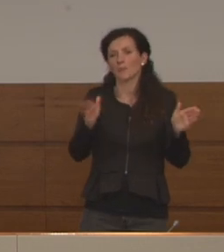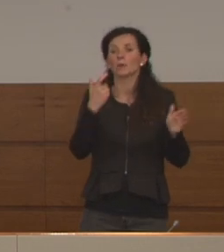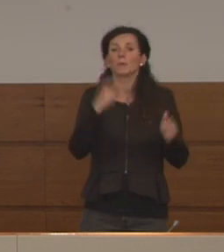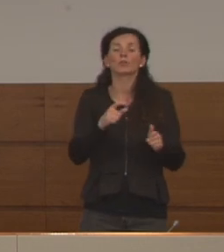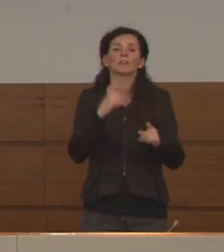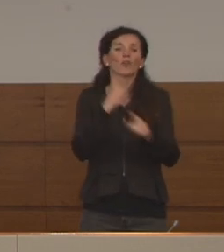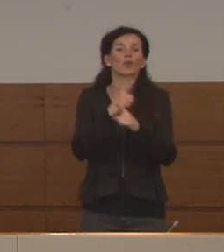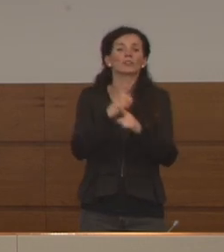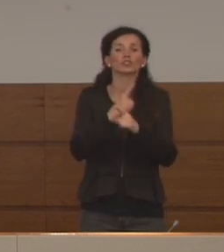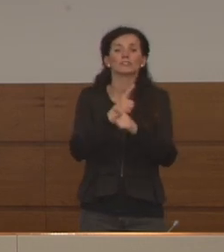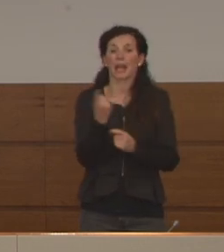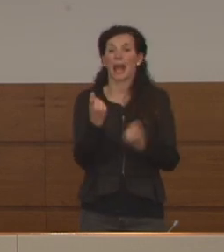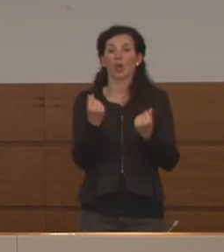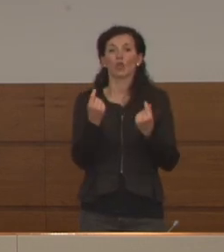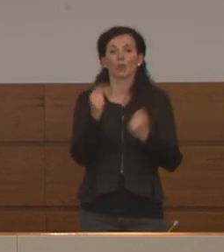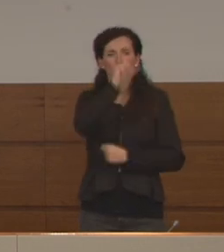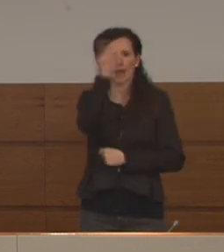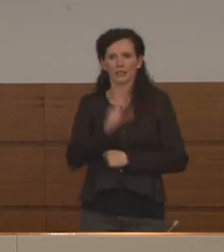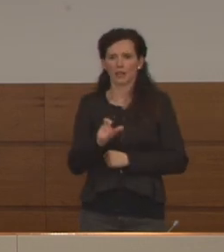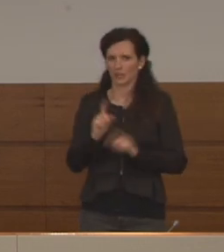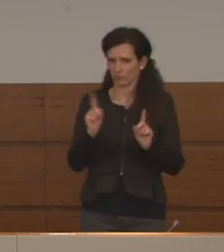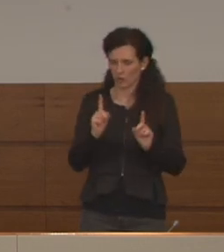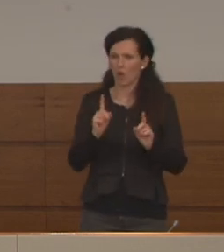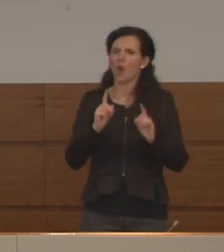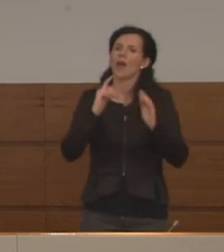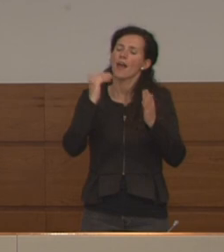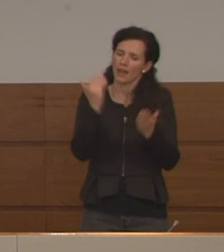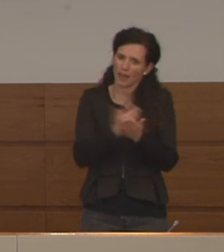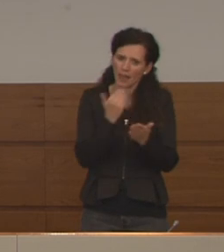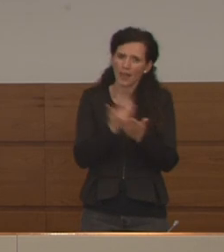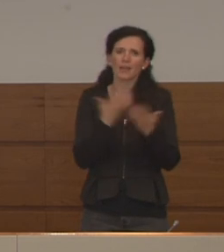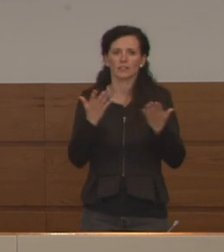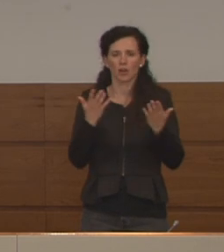del paese. Intendiamoci, è vitale per la struttura economica del paese. Però è